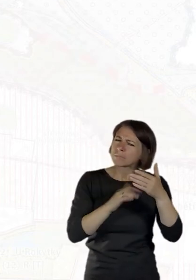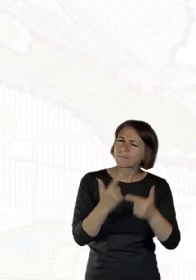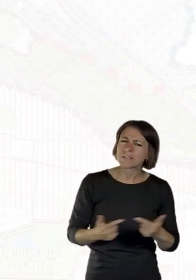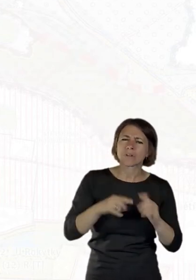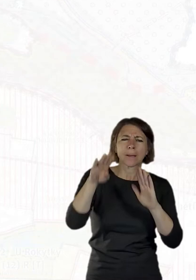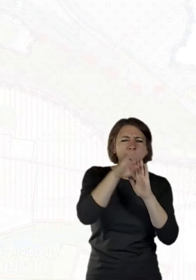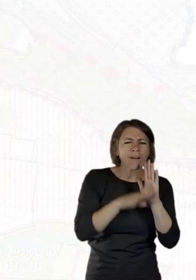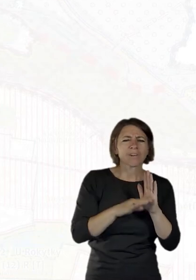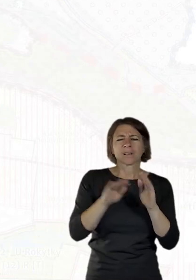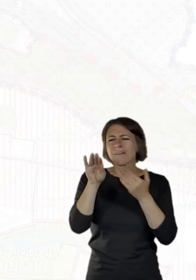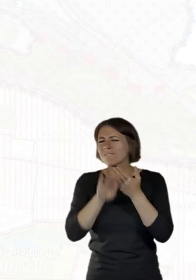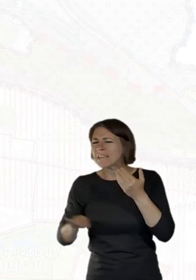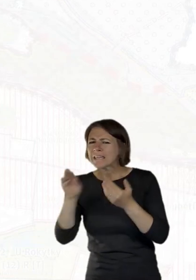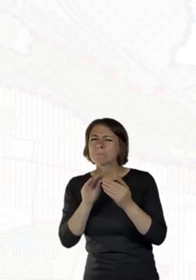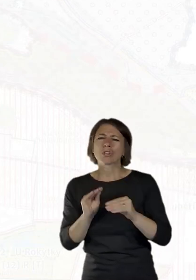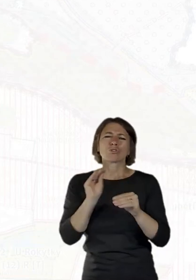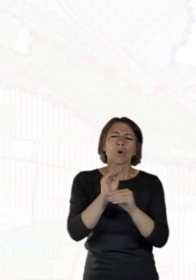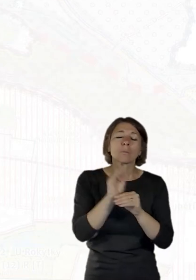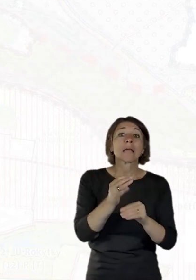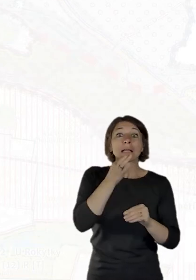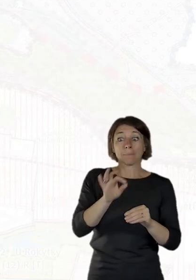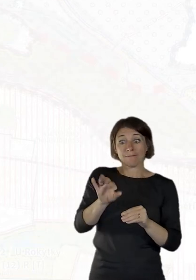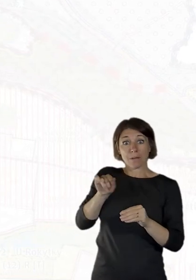pro konkrétní záměr nebo pozemek jednoznačný.